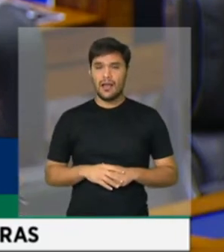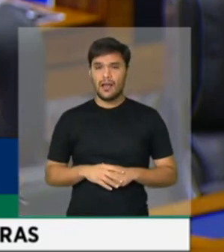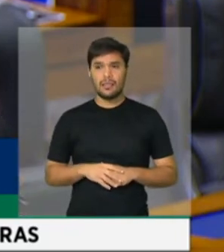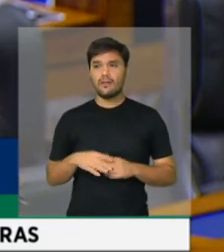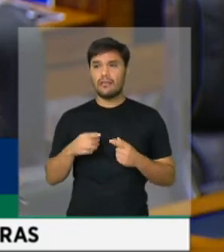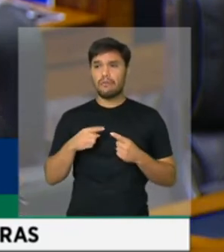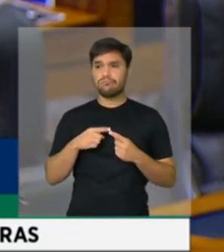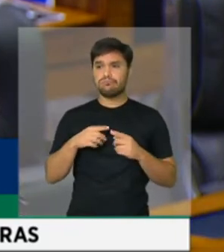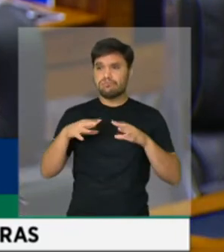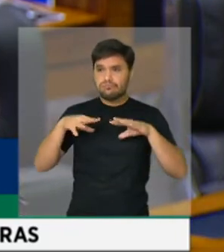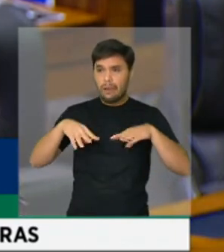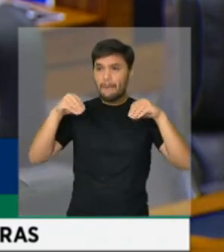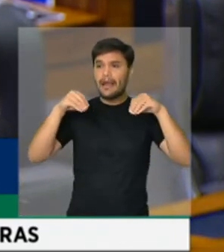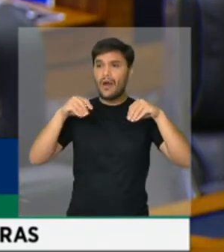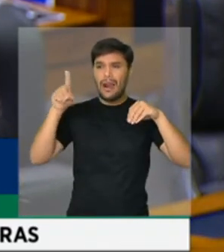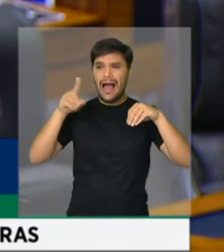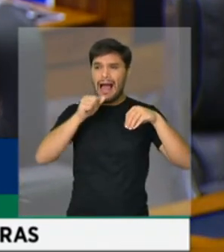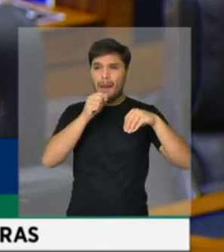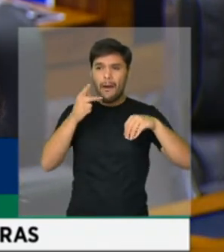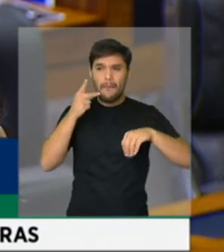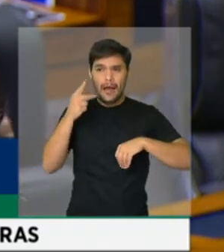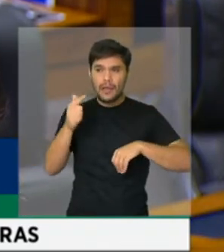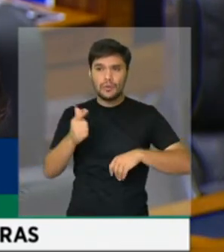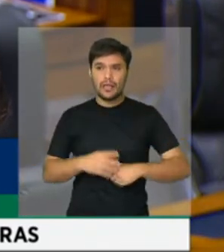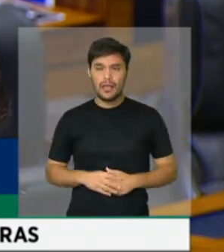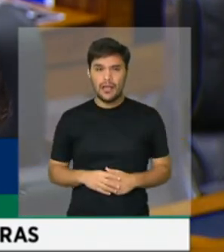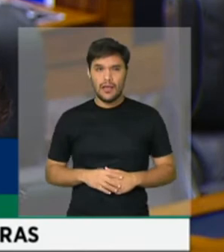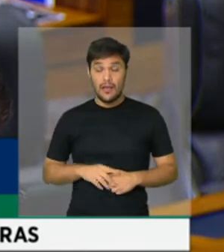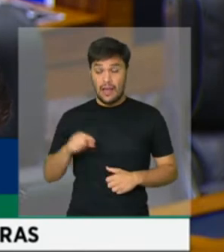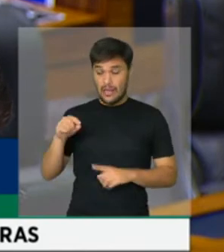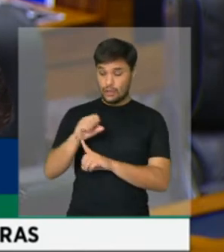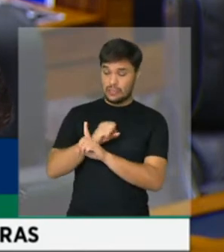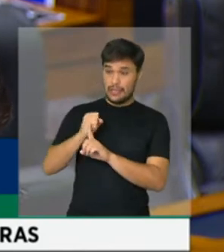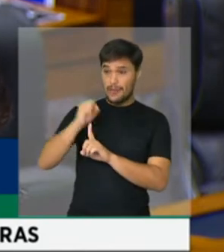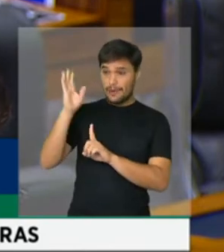FEITO AQUI DE QUE ELA É EFICIENTE, TÁ CAINDO POR TERRA PELOS ARGUMENTOS QUE SÃO COLOCADOS AQUI. SE FOSSE